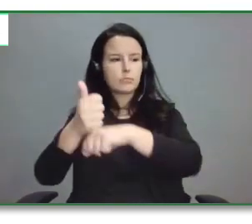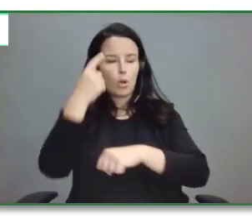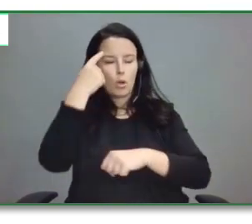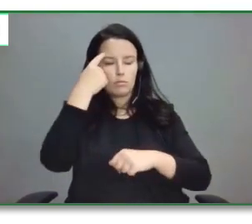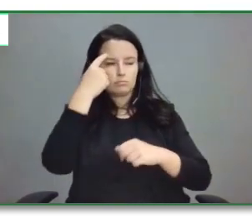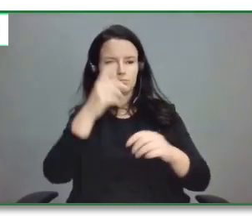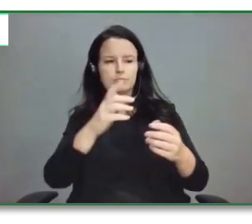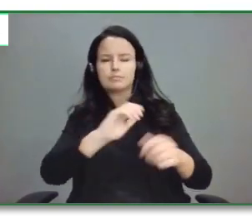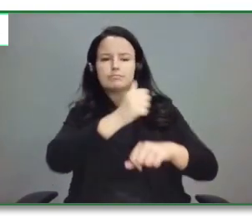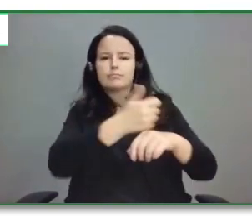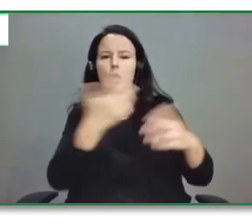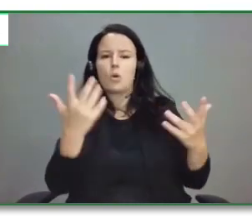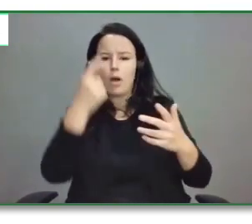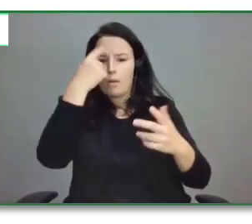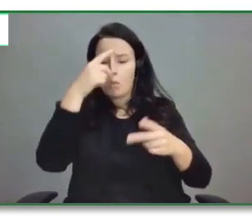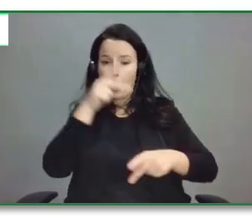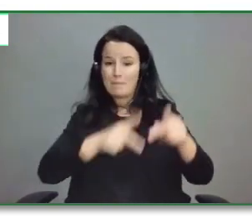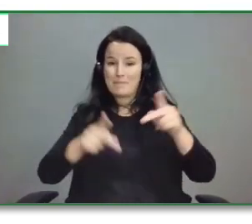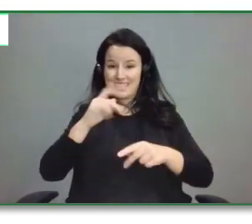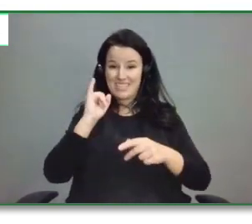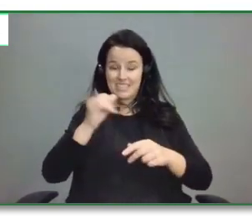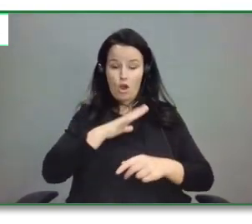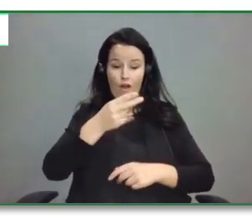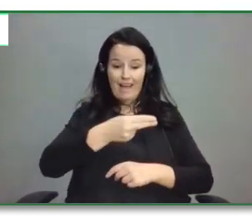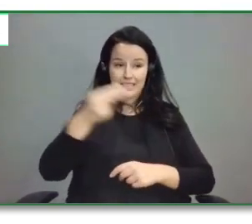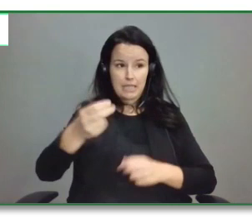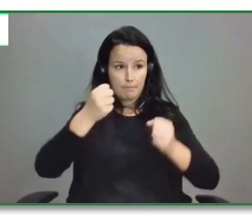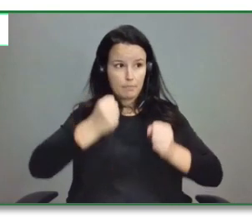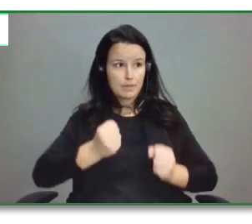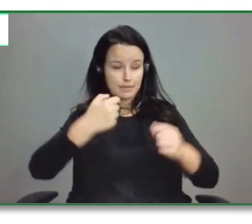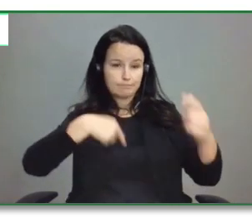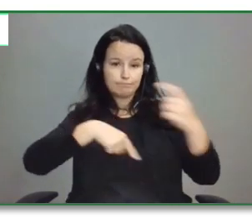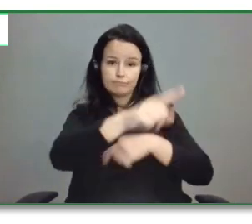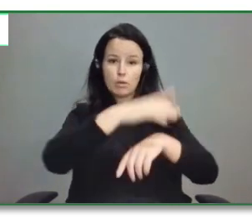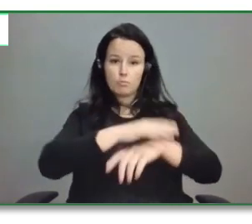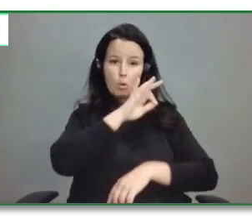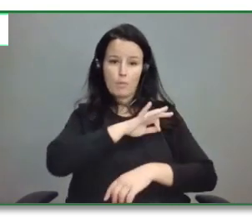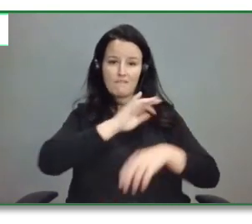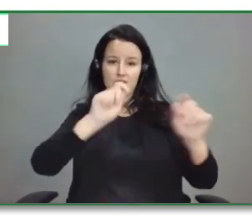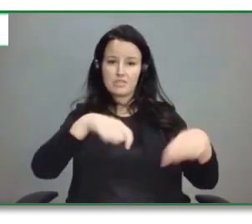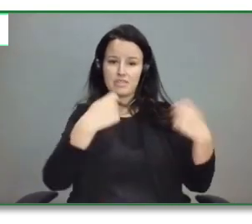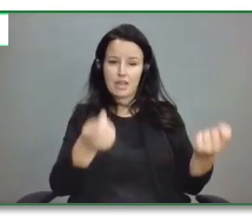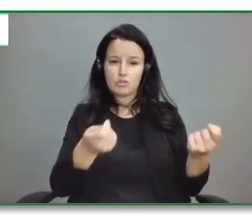ou vivant avec un handicap de profiter